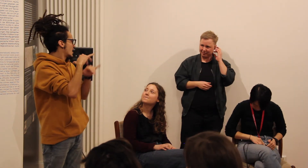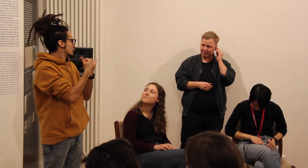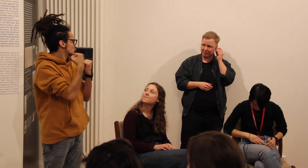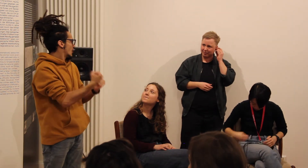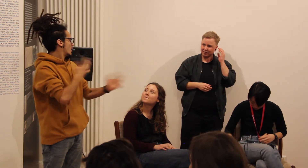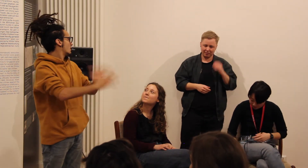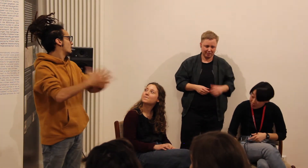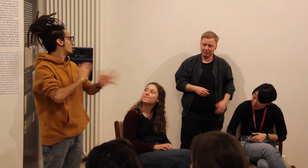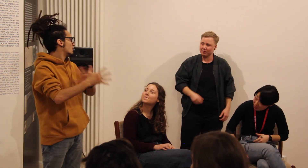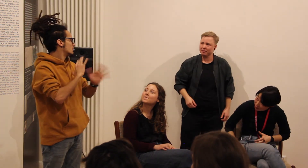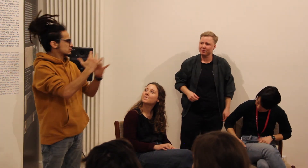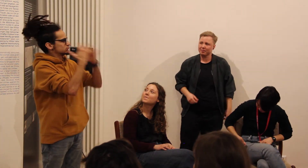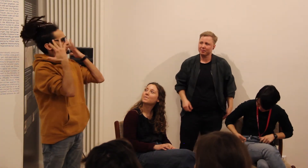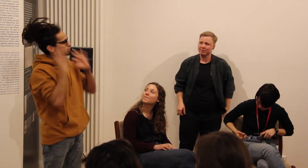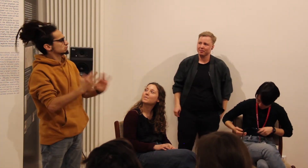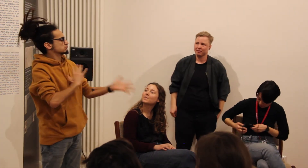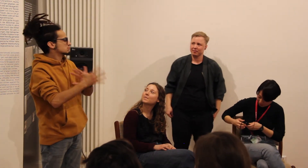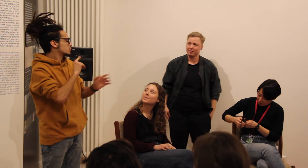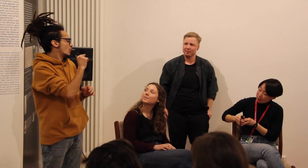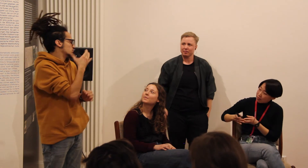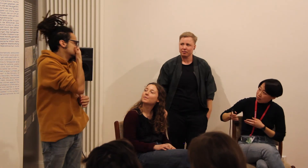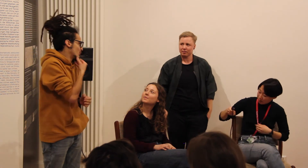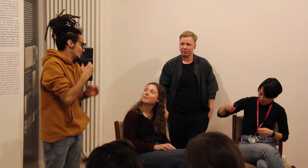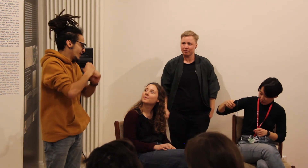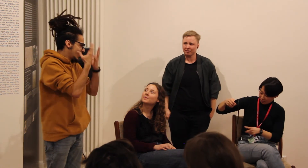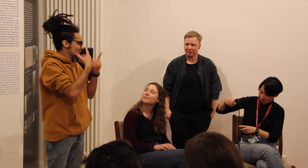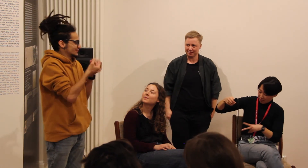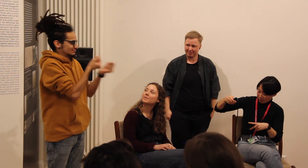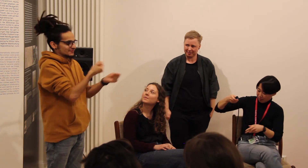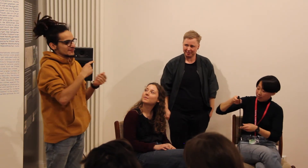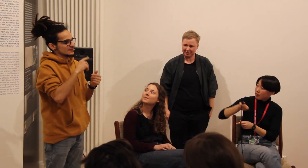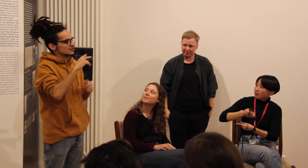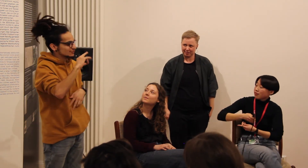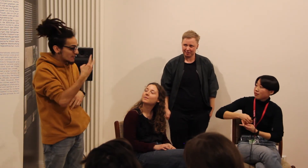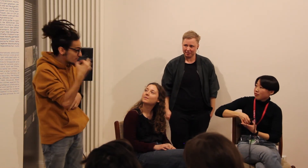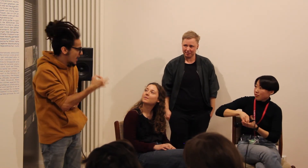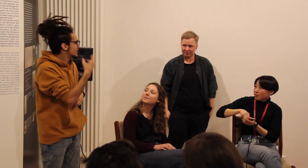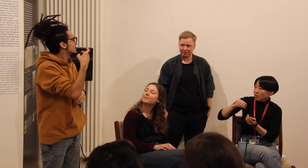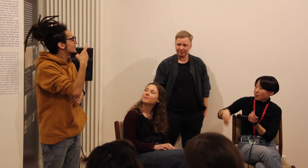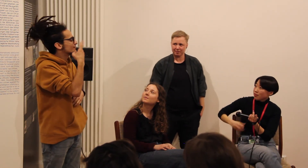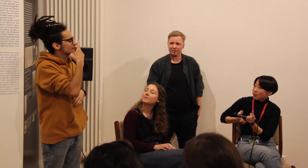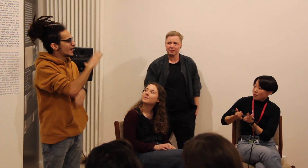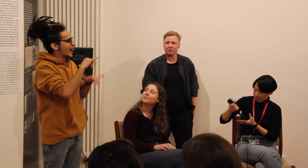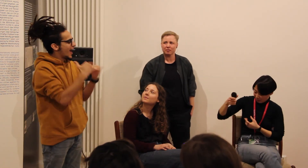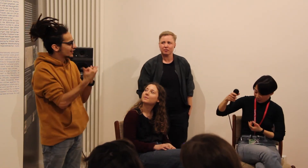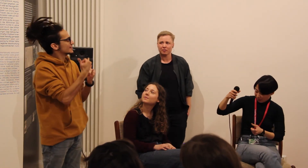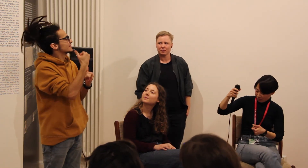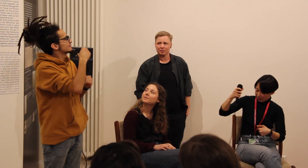Für mich ist natürlich auch wichtig, dass deine Eltern sehr sympathisch, stark und willensstark wirken.